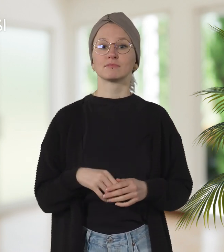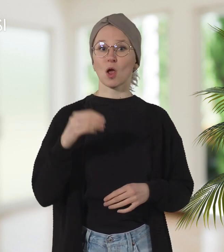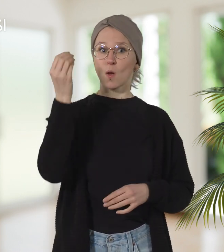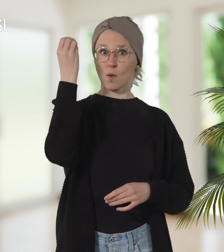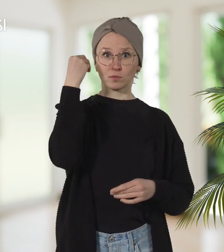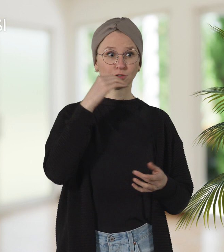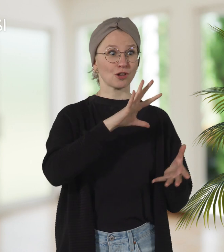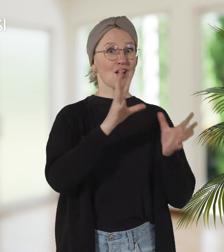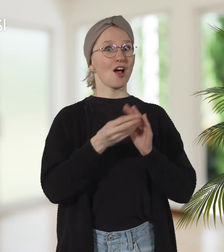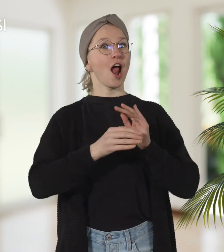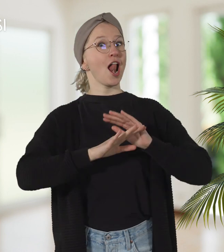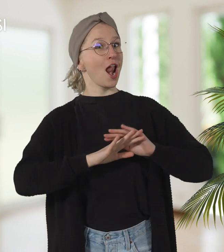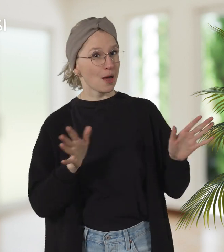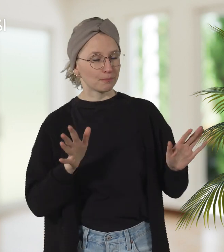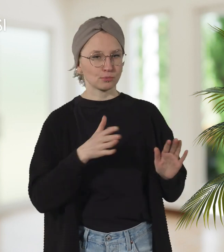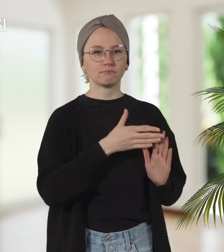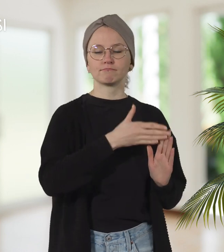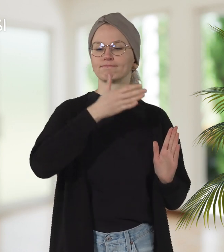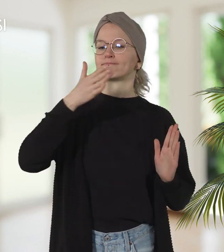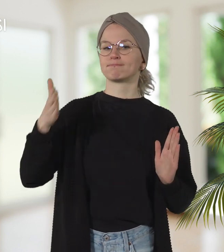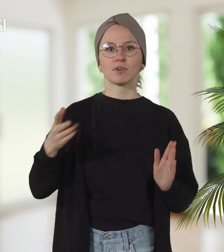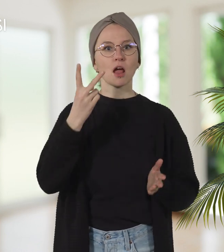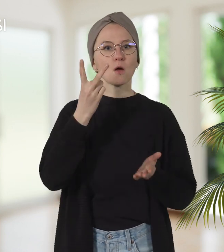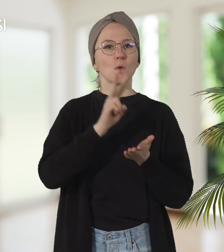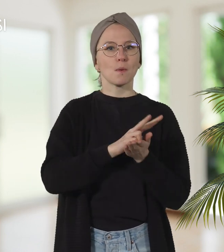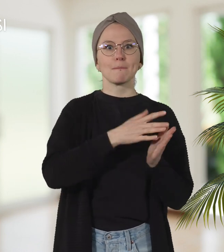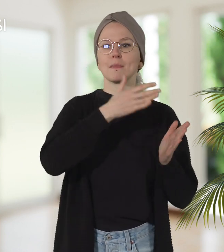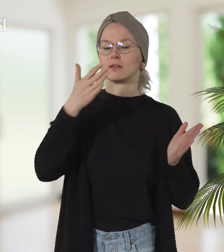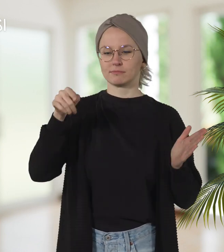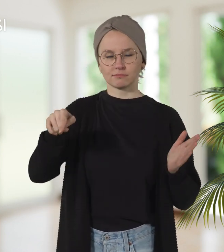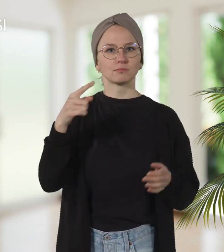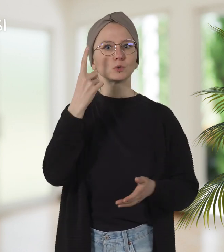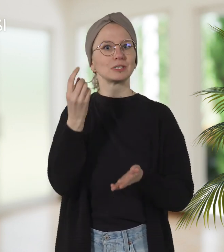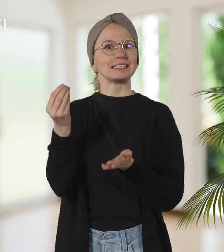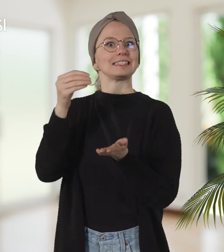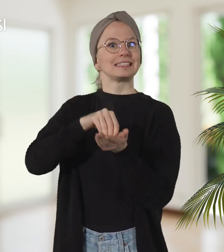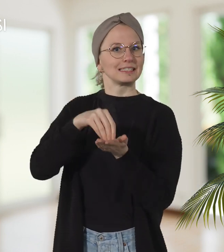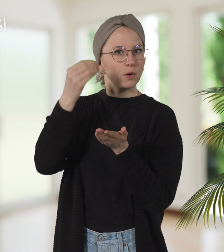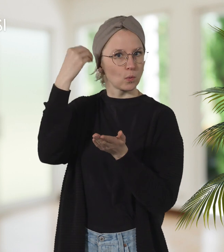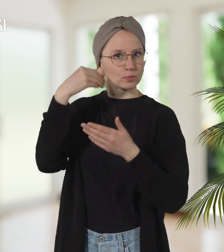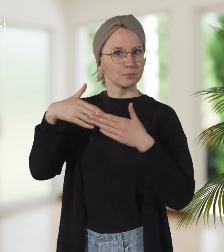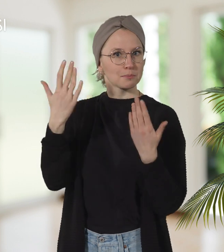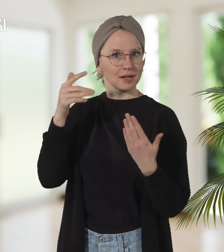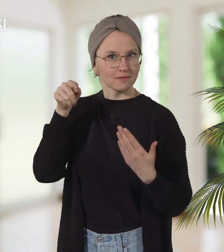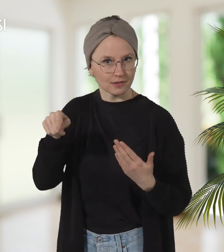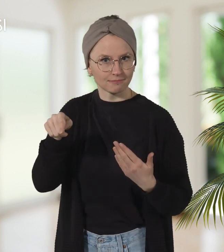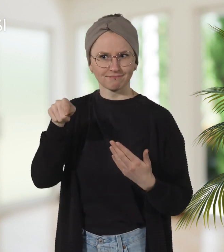Kurssin jälkeen järjestetään avokurssipäivä - noin kahden kuukauden kuluttua kurssin päättymisestä.